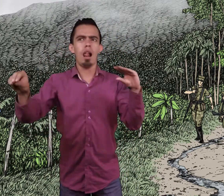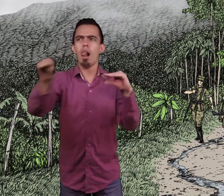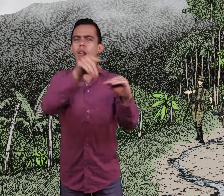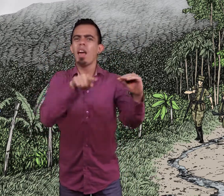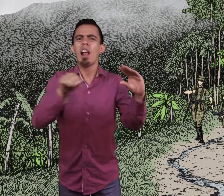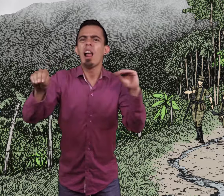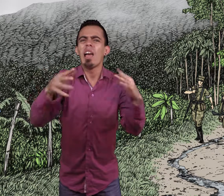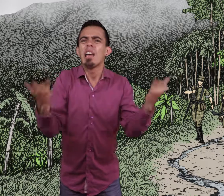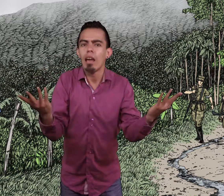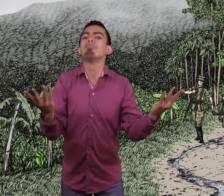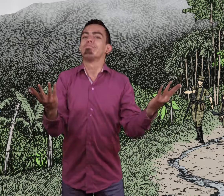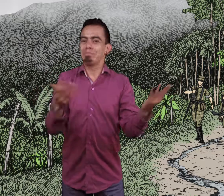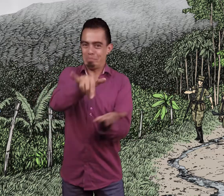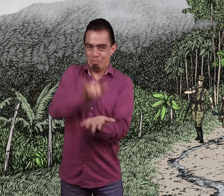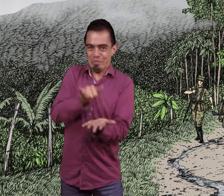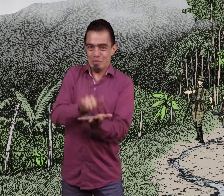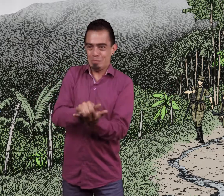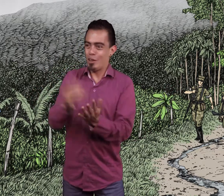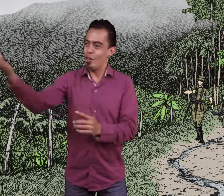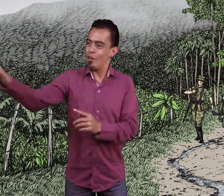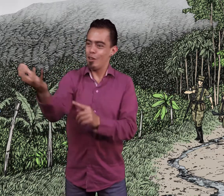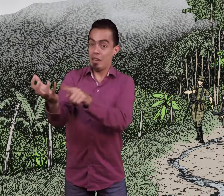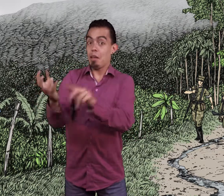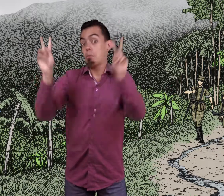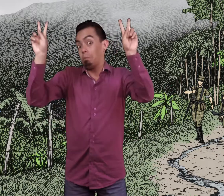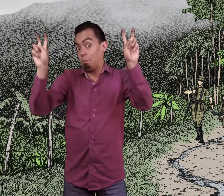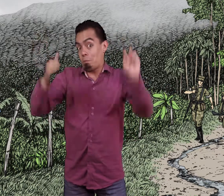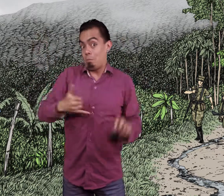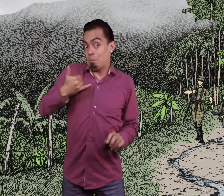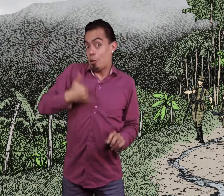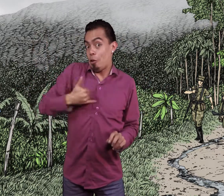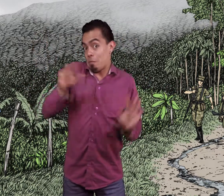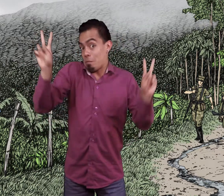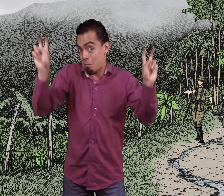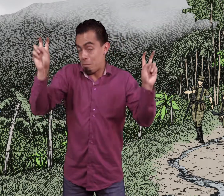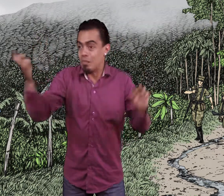Conversaban sobre este tema, ya que no se habían visto en mucho tiempo